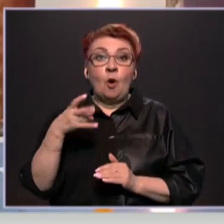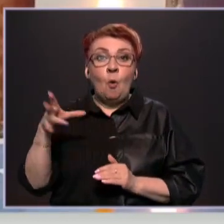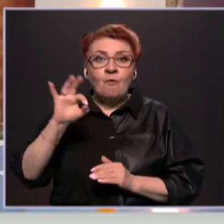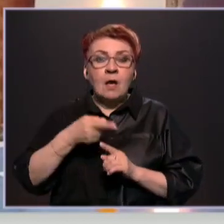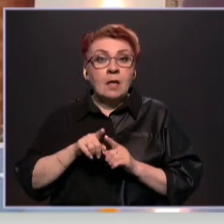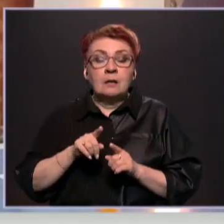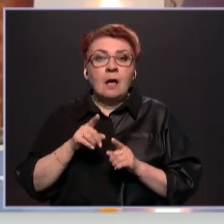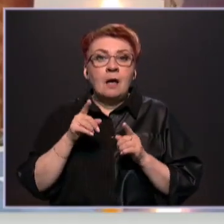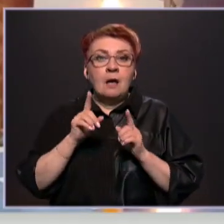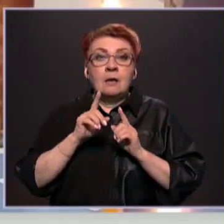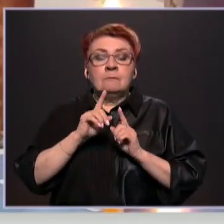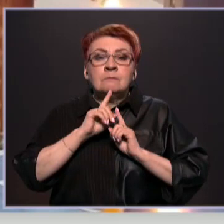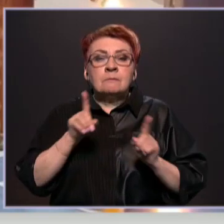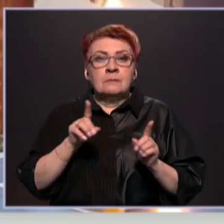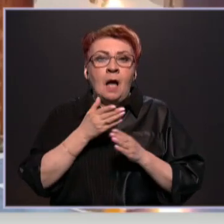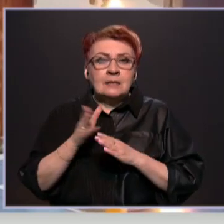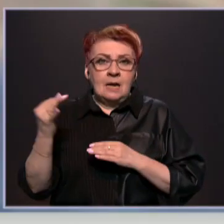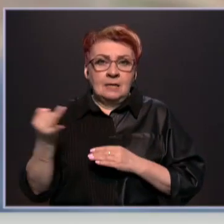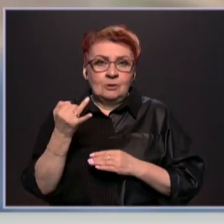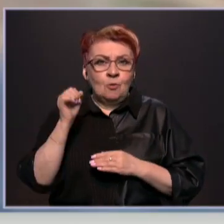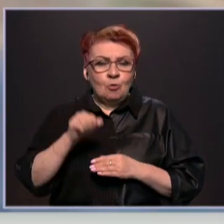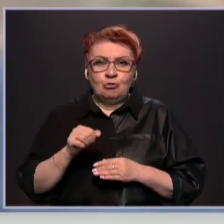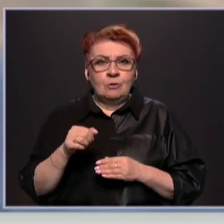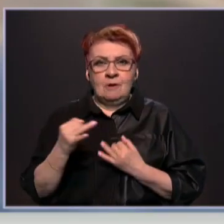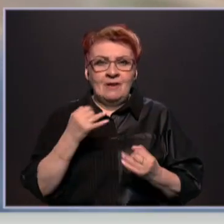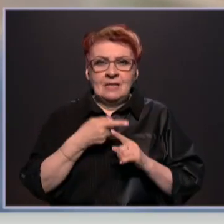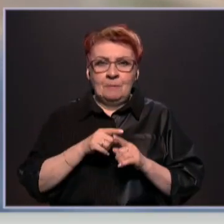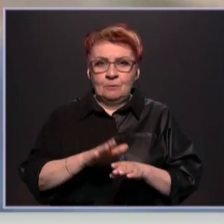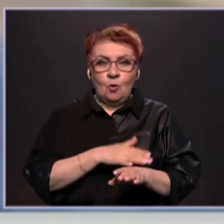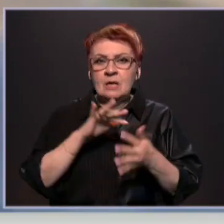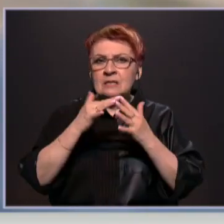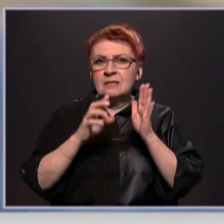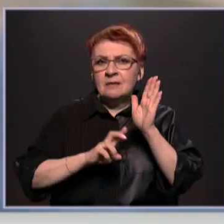история отдельный разговор о котором можно говорить очень долго сельский Храм очень уютный